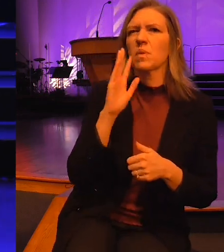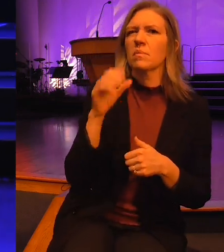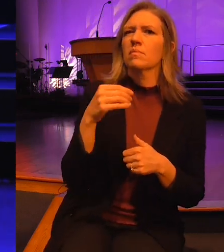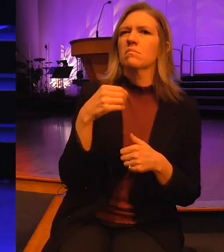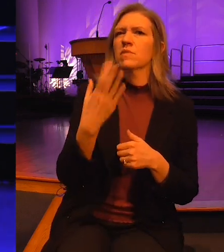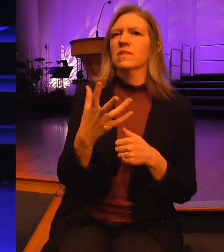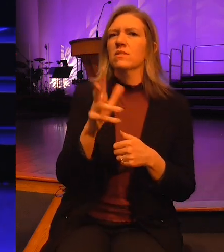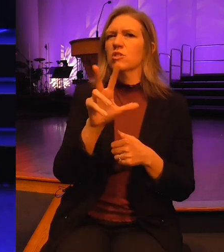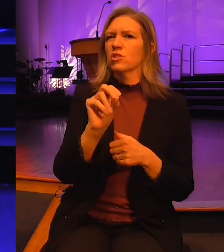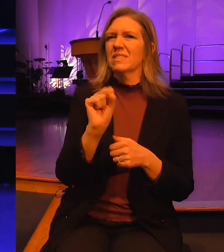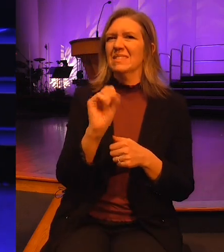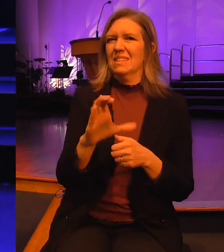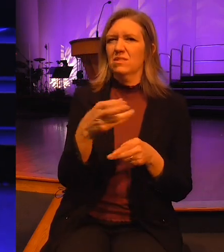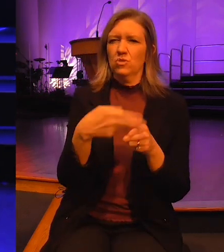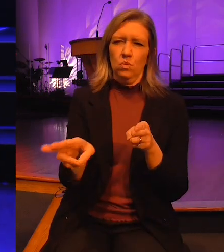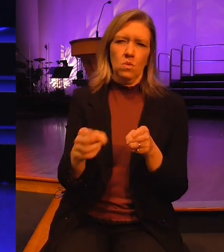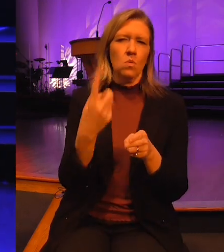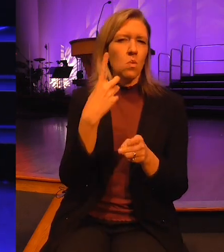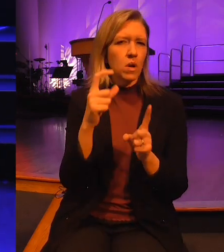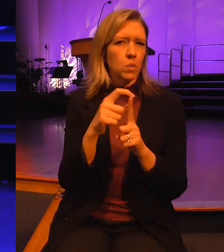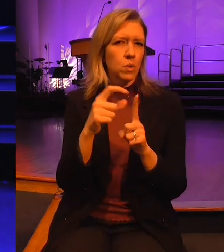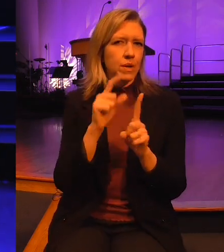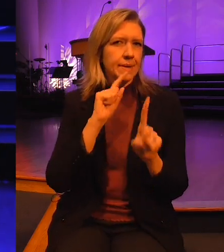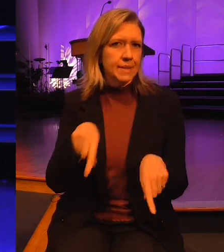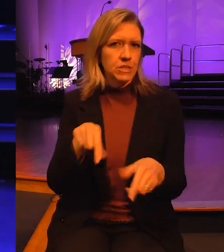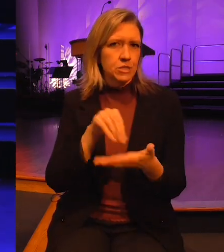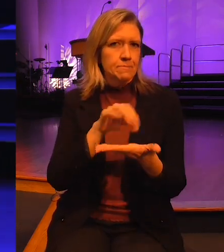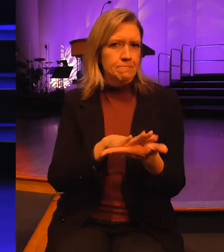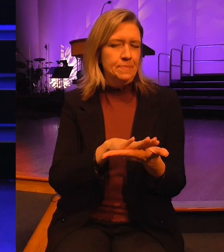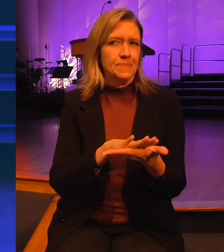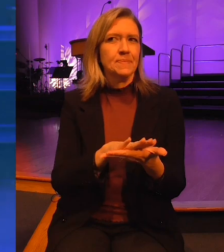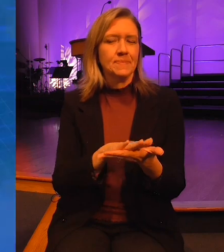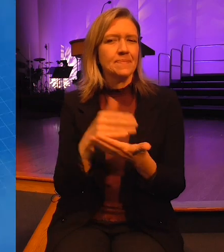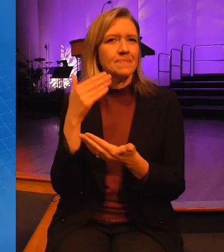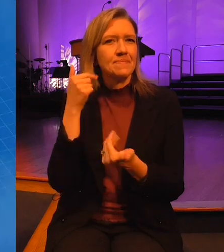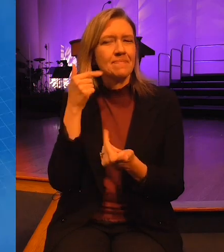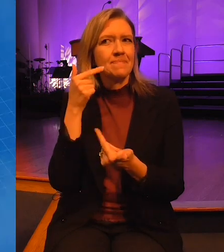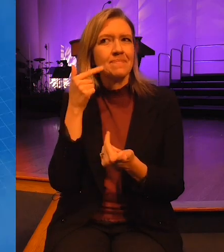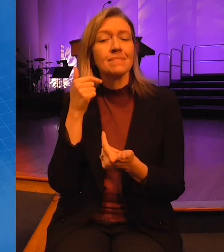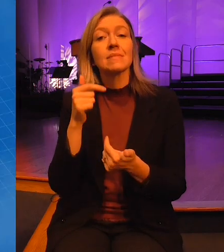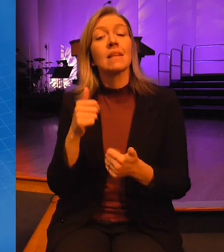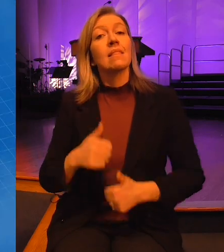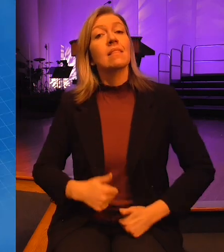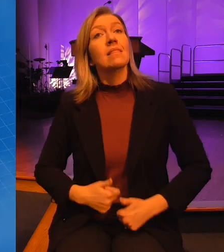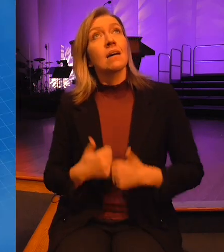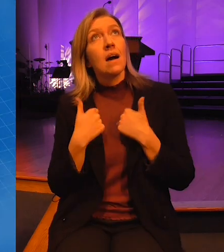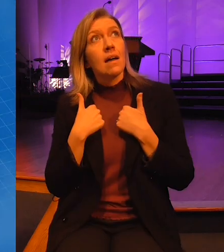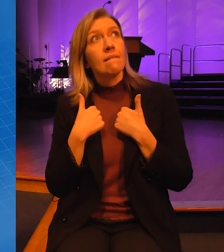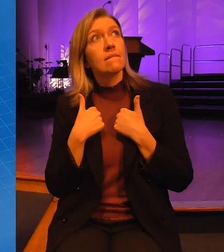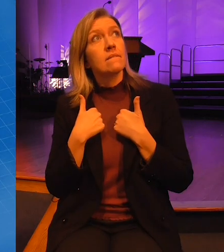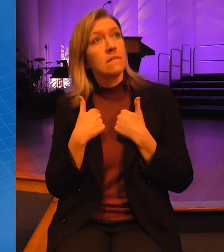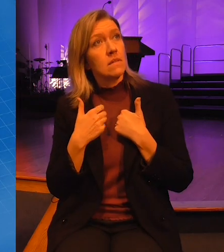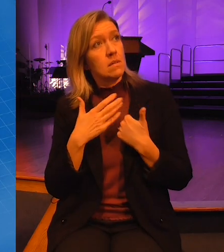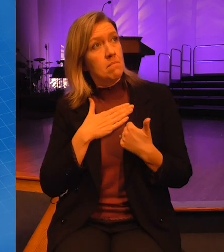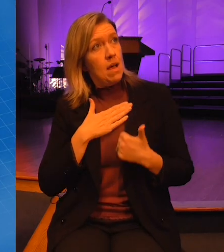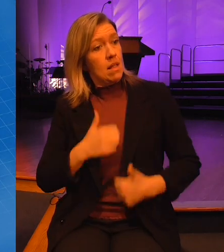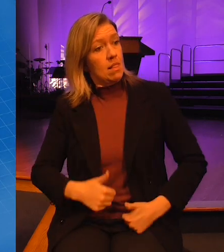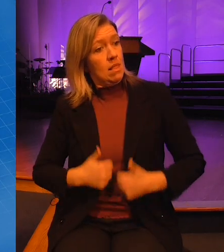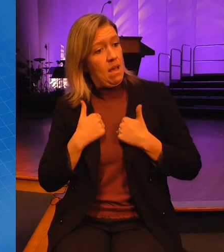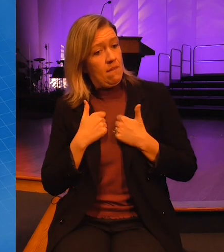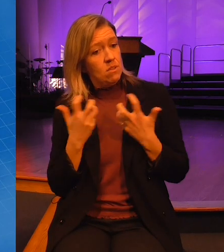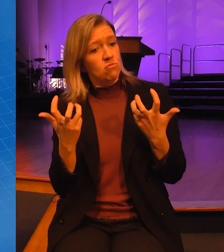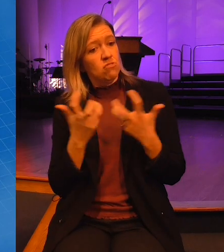debería ser una respuesta de una palabra, ¿la vida que estoy viviendo resuena con mi corazón